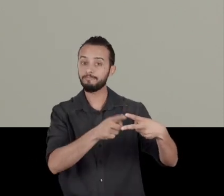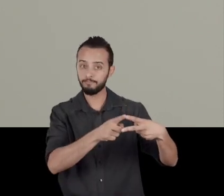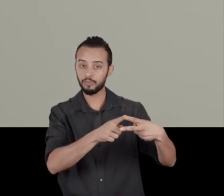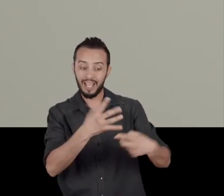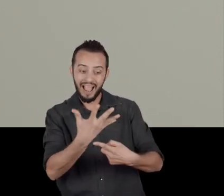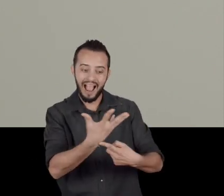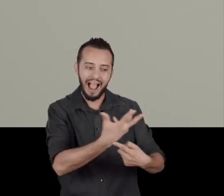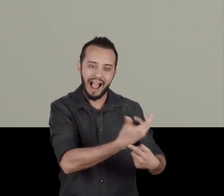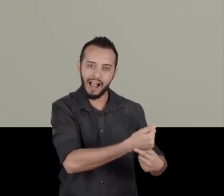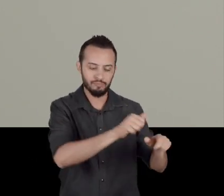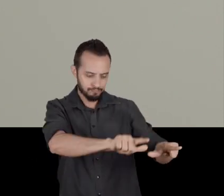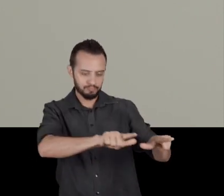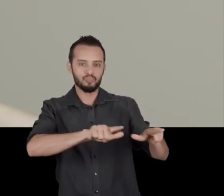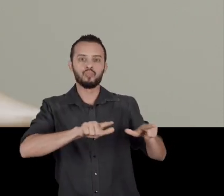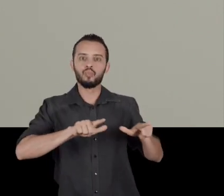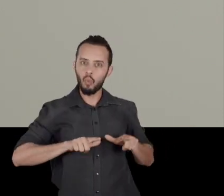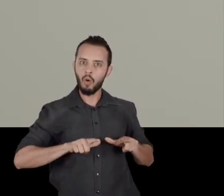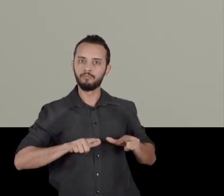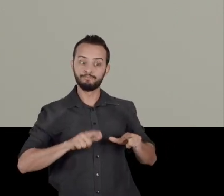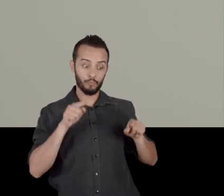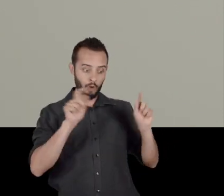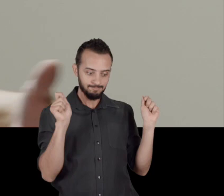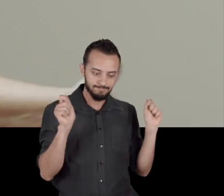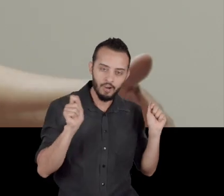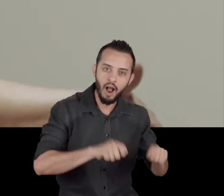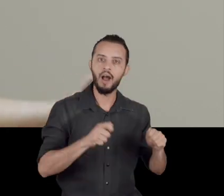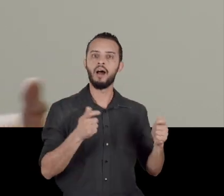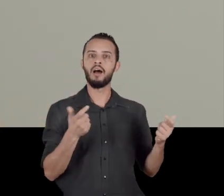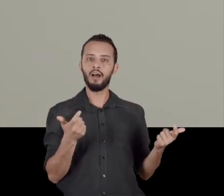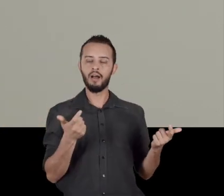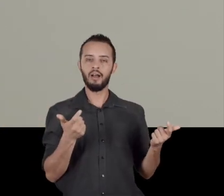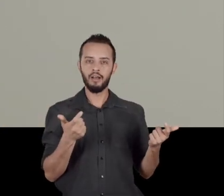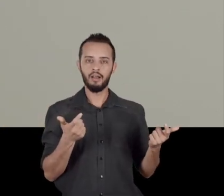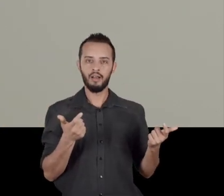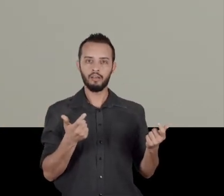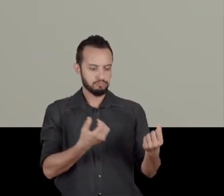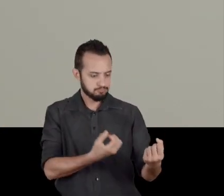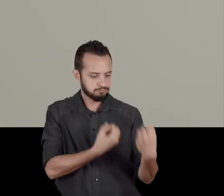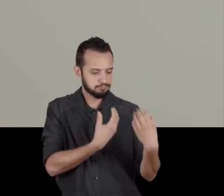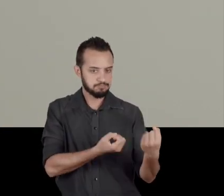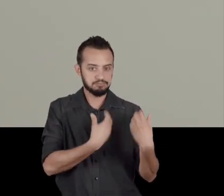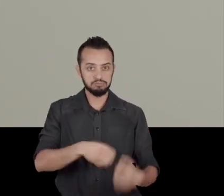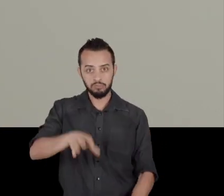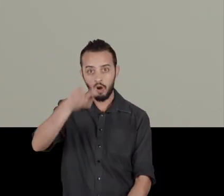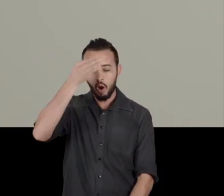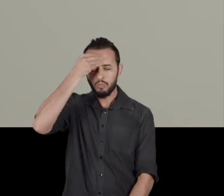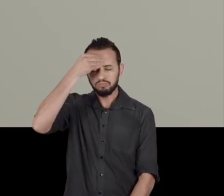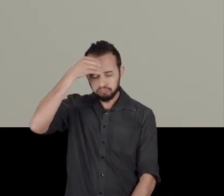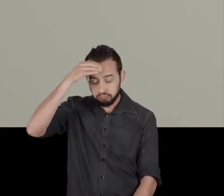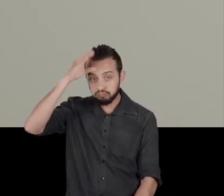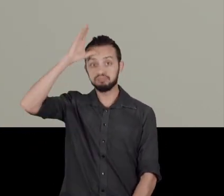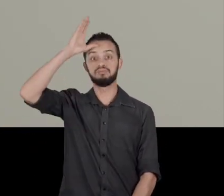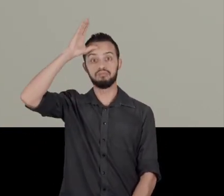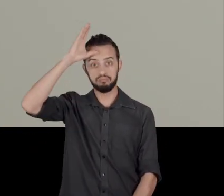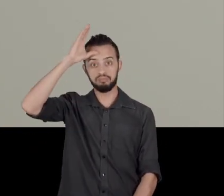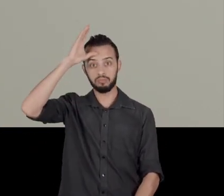porque olha o tamanho, a potência desse ensino na educação do sujeito, poxa aprender a se conhecer melhor,